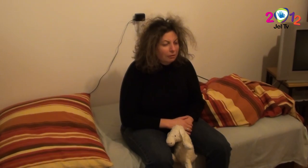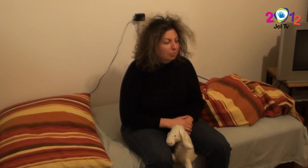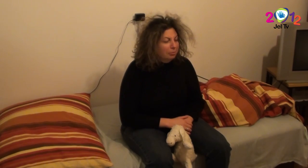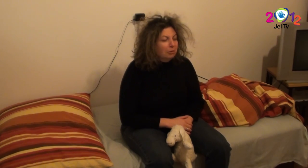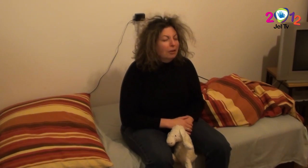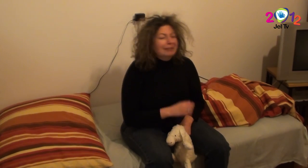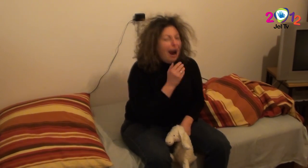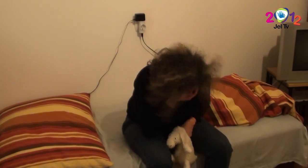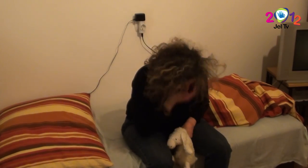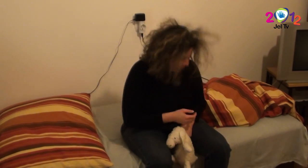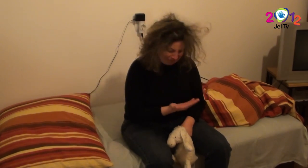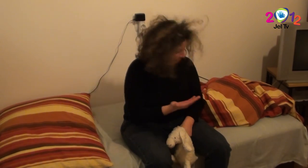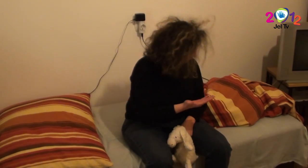HAPCI!